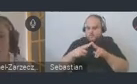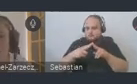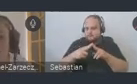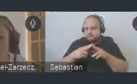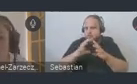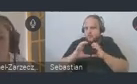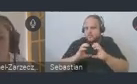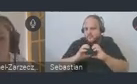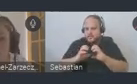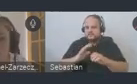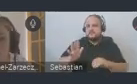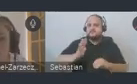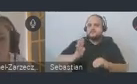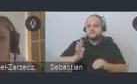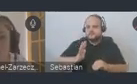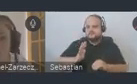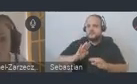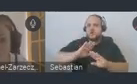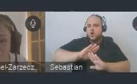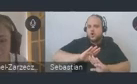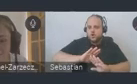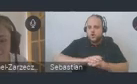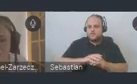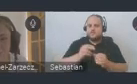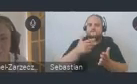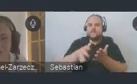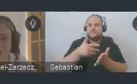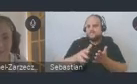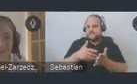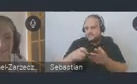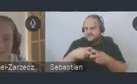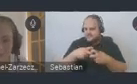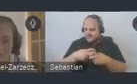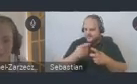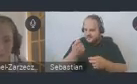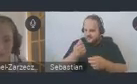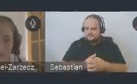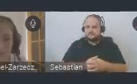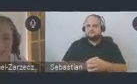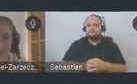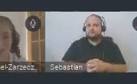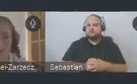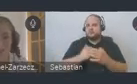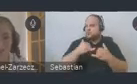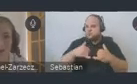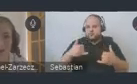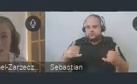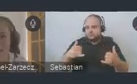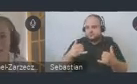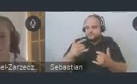Z bezpieczeństwa i ochrony online, z wydawania pieniędzy online. Z serwisów obywatelskich, z rozrywki online.